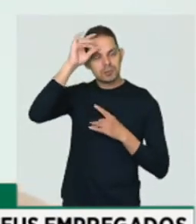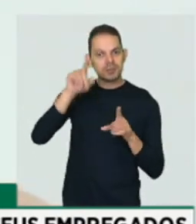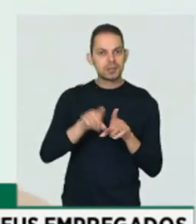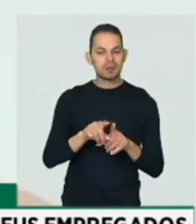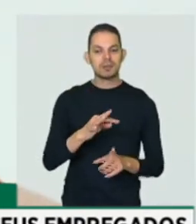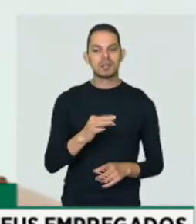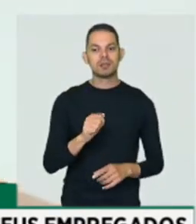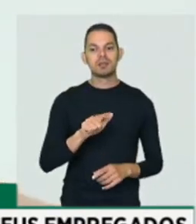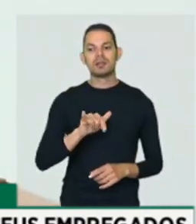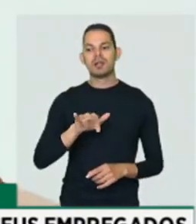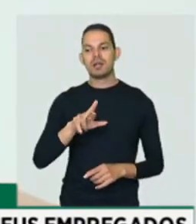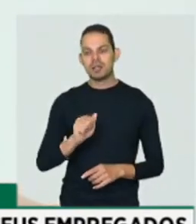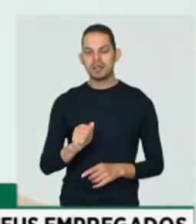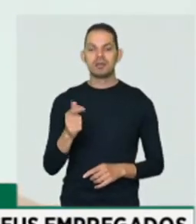NATÁLIA NATÁLIA TÁ LIA. [DEPUTADA]: OBRIGADA, EU